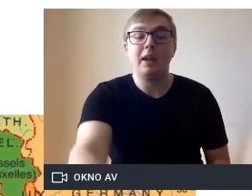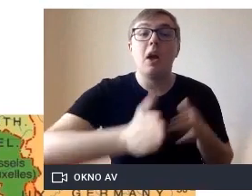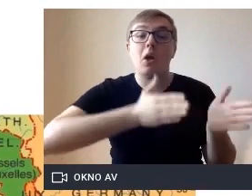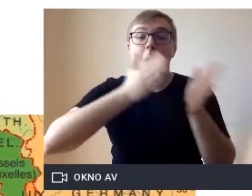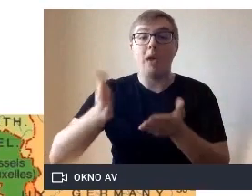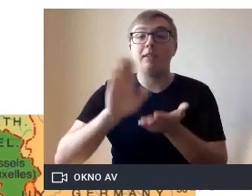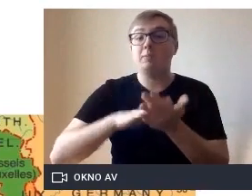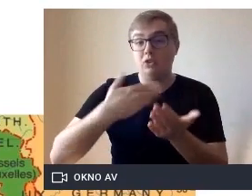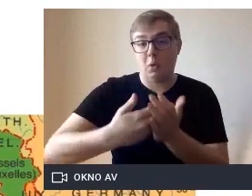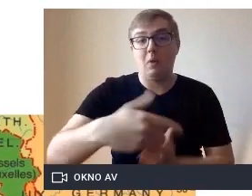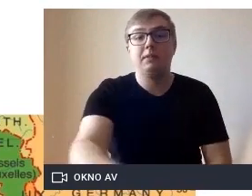Kolejny przykład: